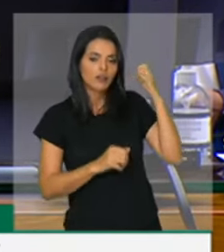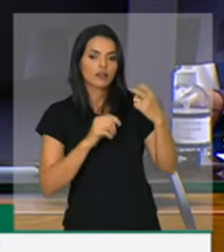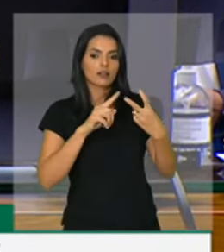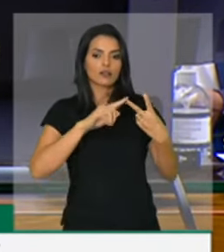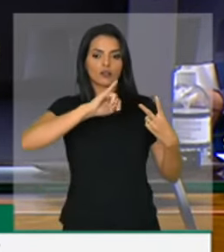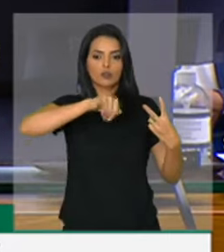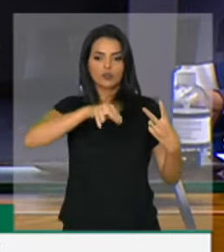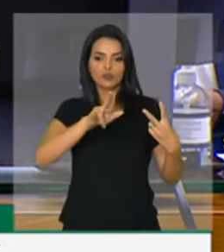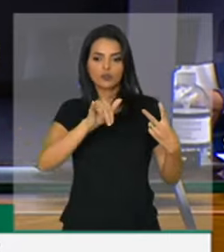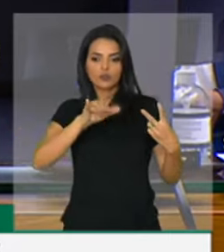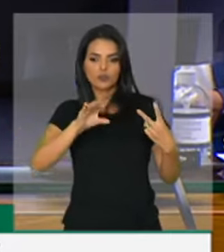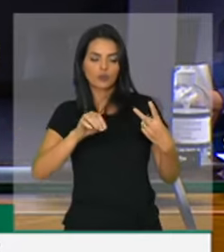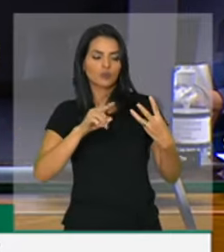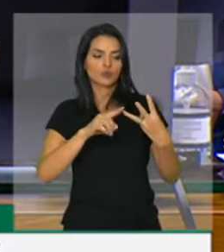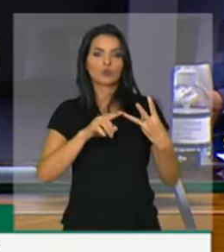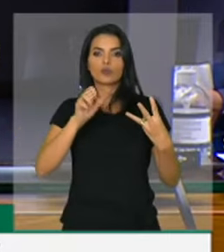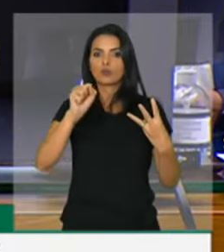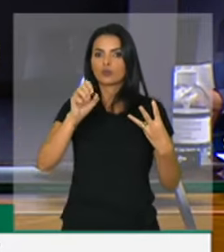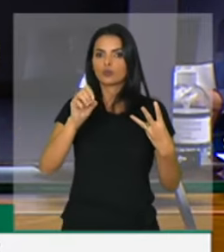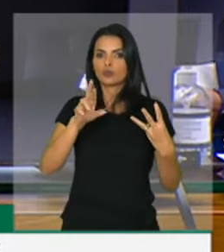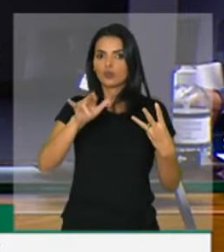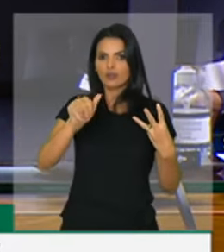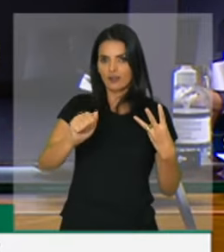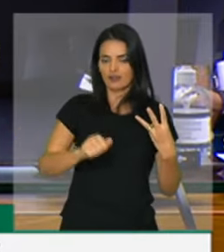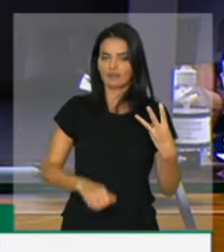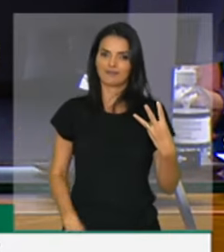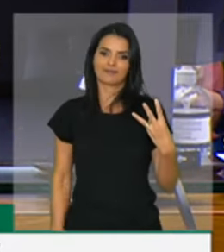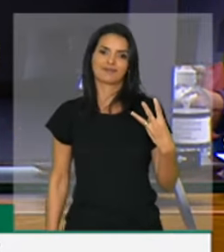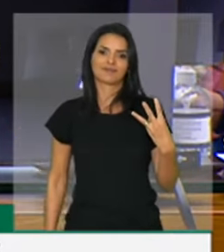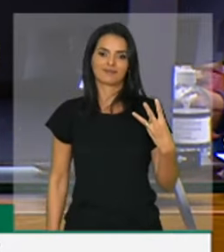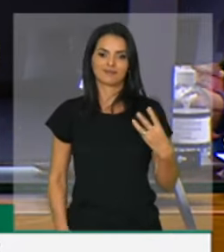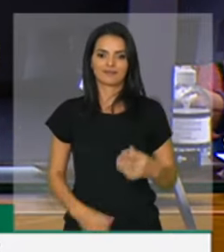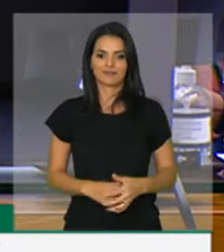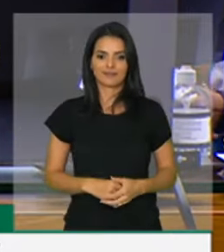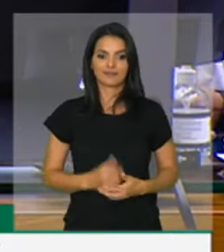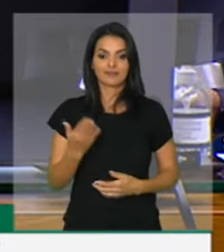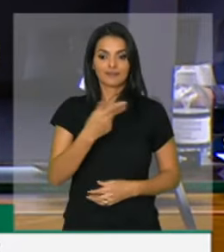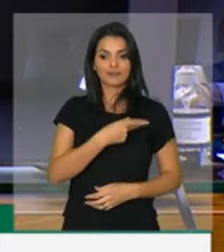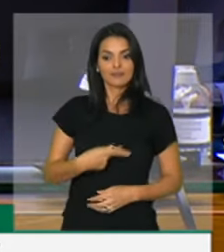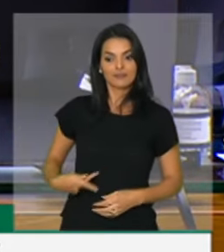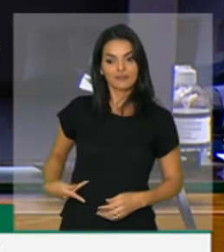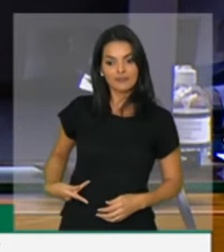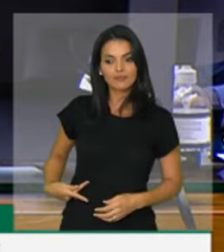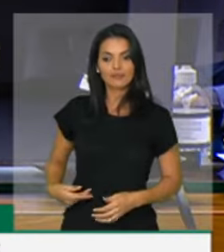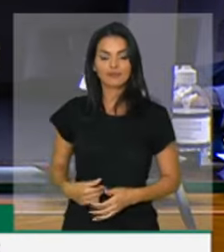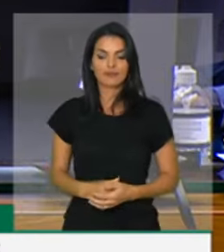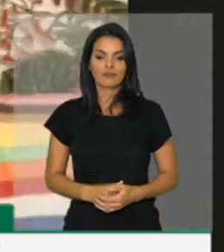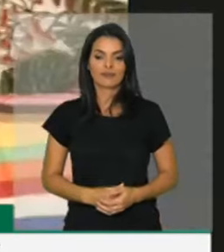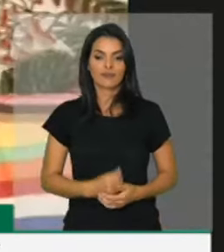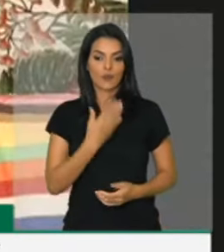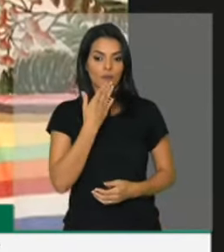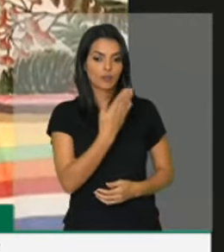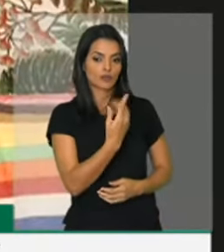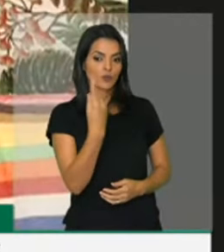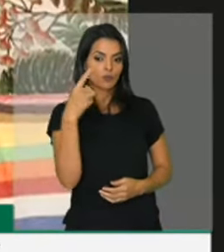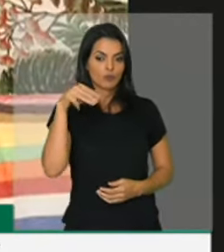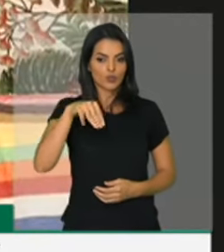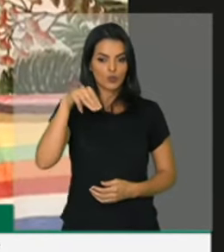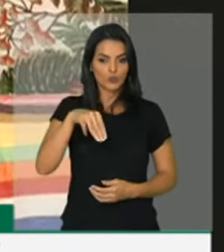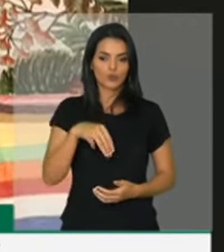SORAIA. -- [DEPUTADA]: PRESIDENTE... -- [DEPUTADA]: DEPUTADA PERPÉTUA PEDIU UM MINUTO, POR FAVOR, DEPOIS. [PRESIDENTE]: DEPUTADA PERPÉTUA NA